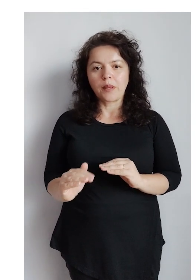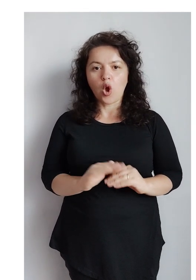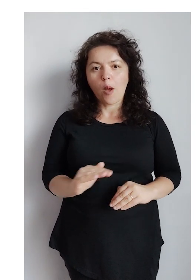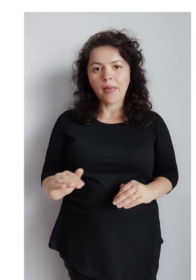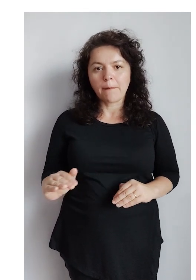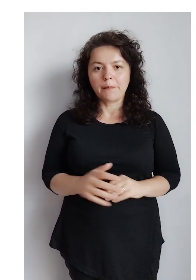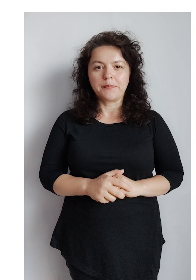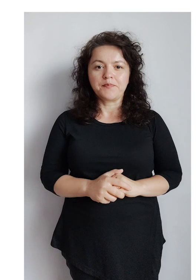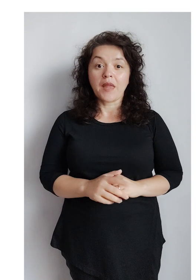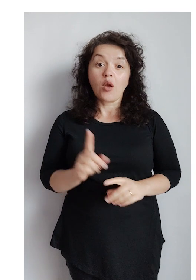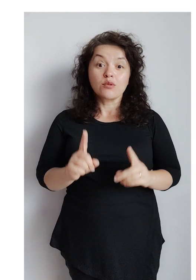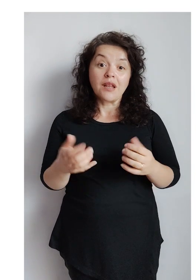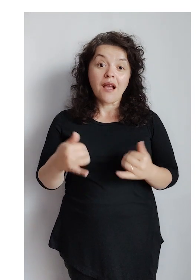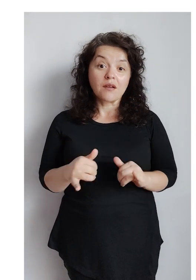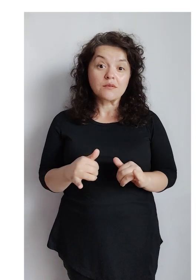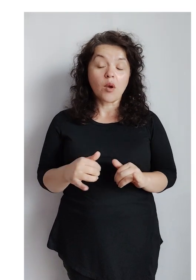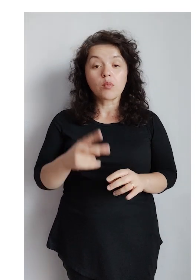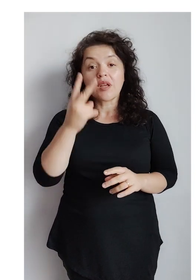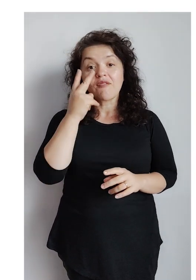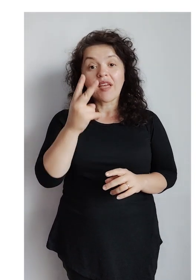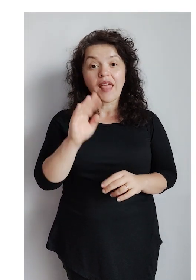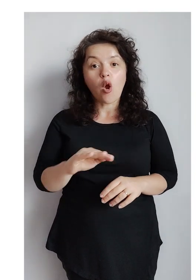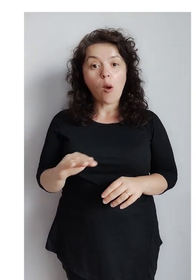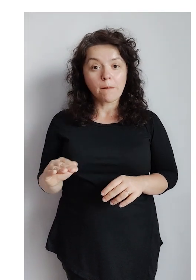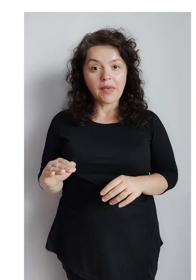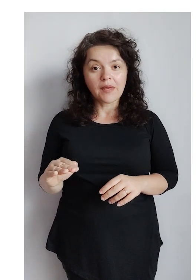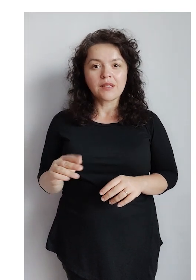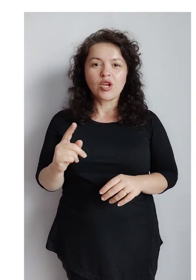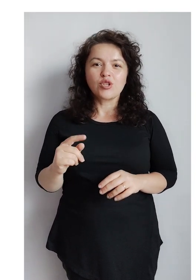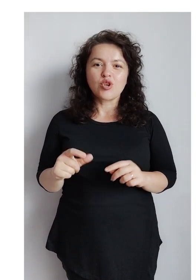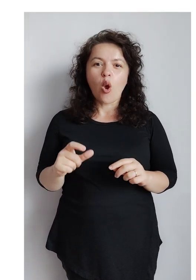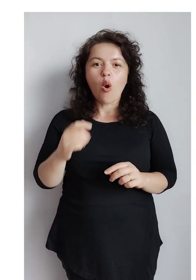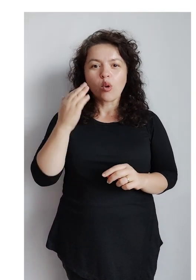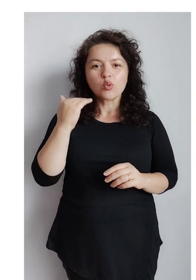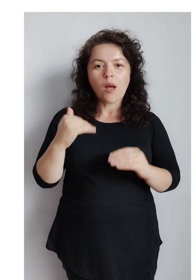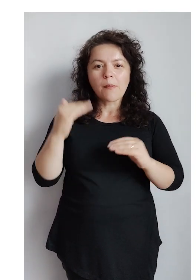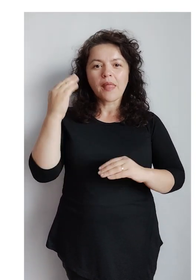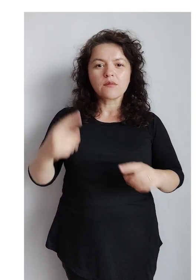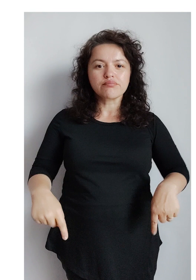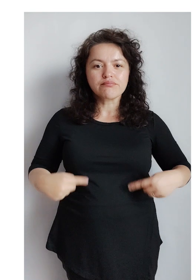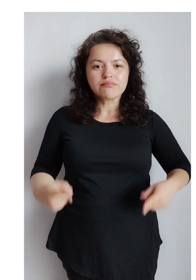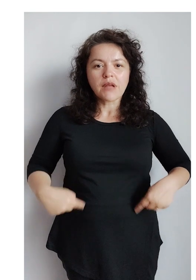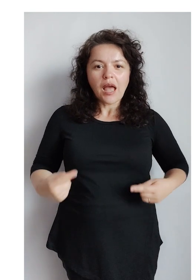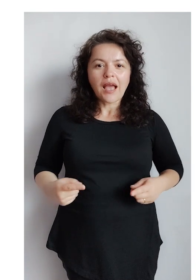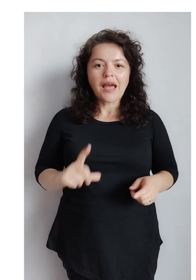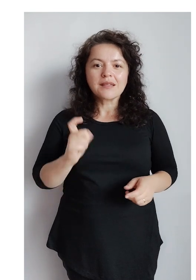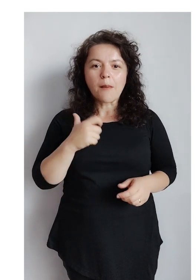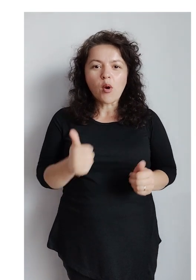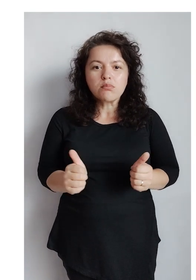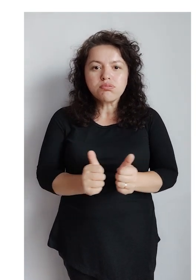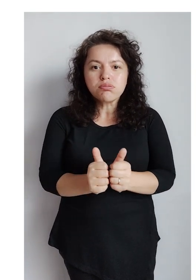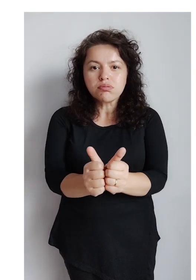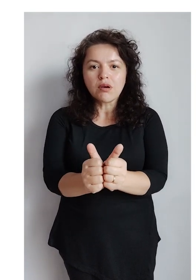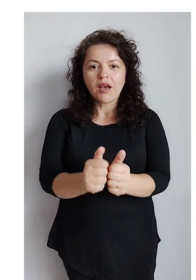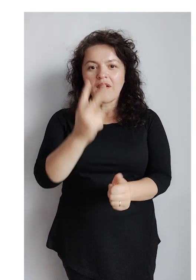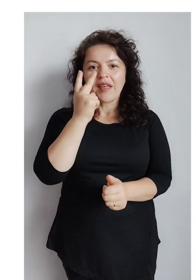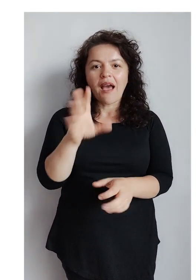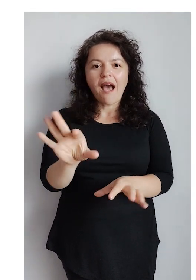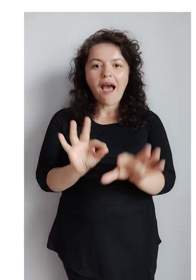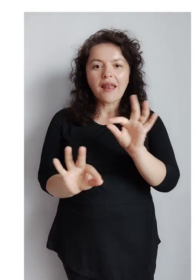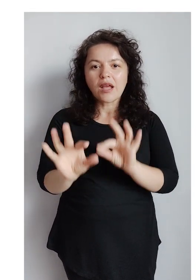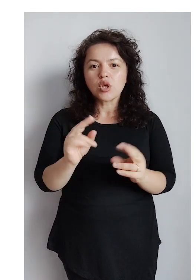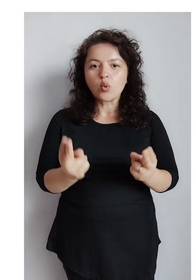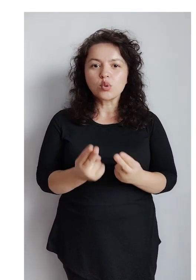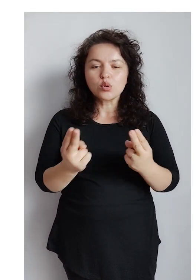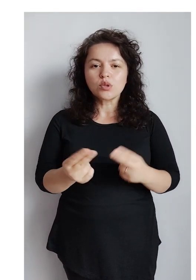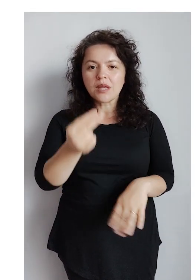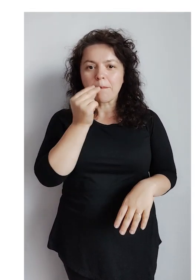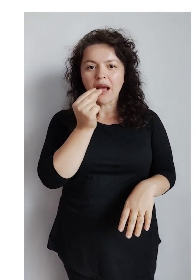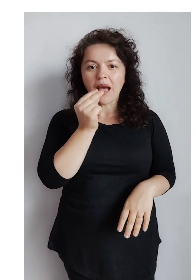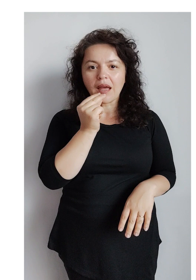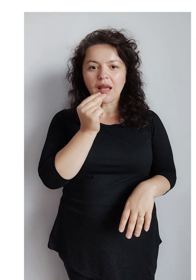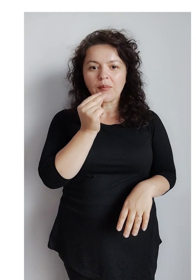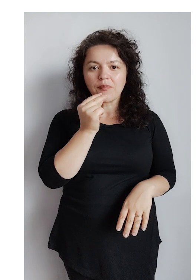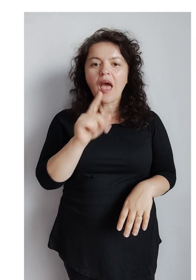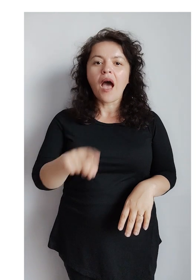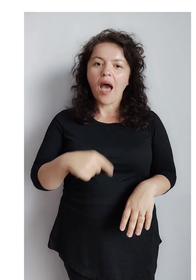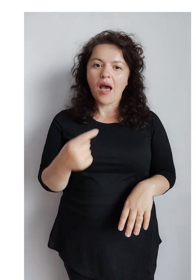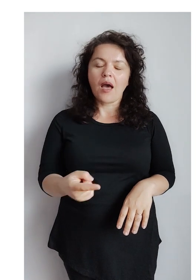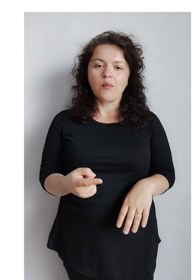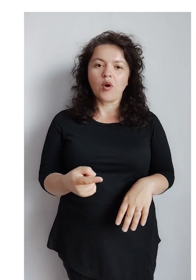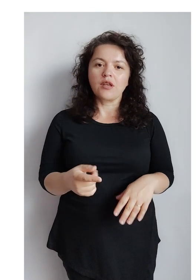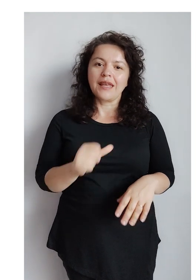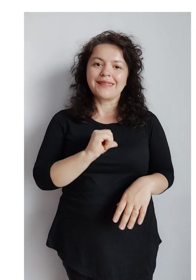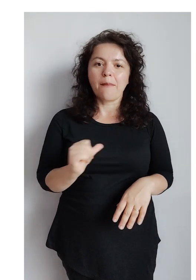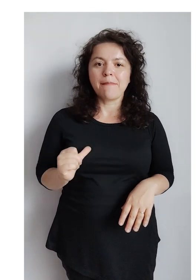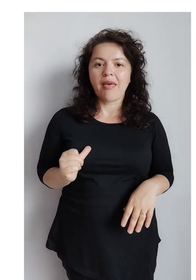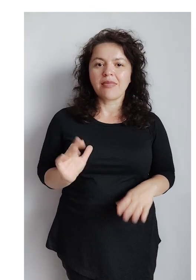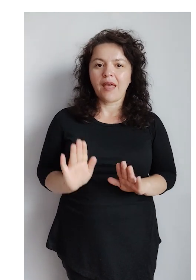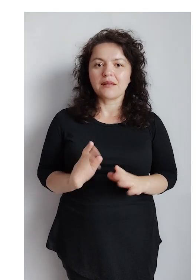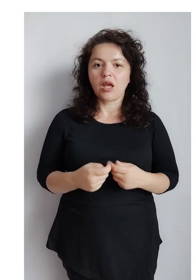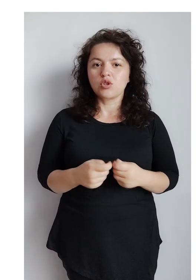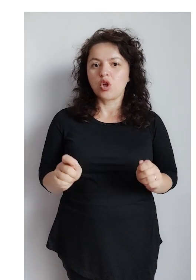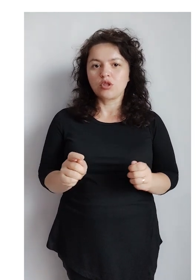În numele cazuri putem vedea copii și o doamnă în scaun cu rotile care se pot apropia, vedea și alege cu ușurință mâncarea și apoi se servesc independent ca toți ceilalți